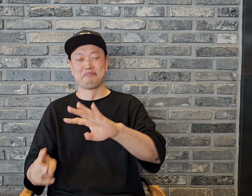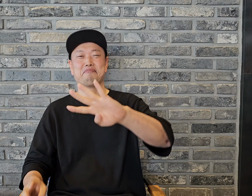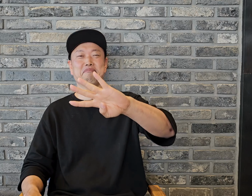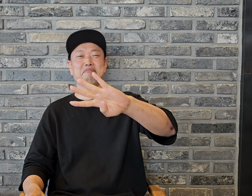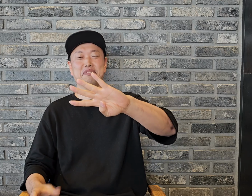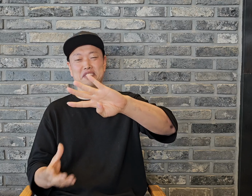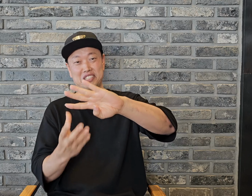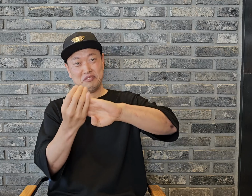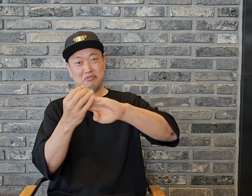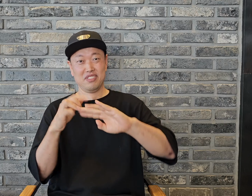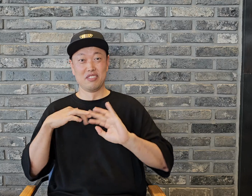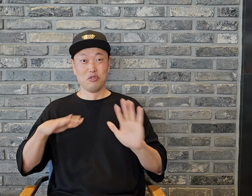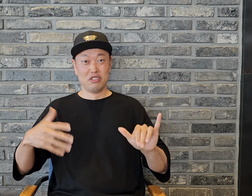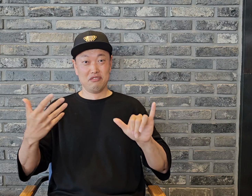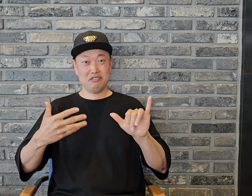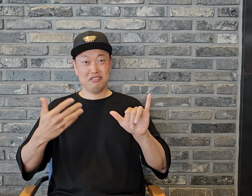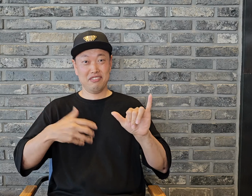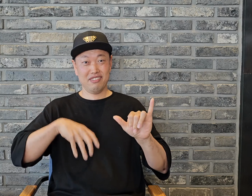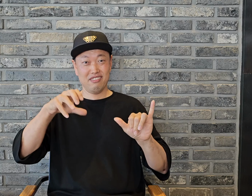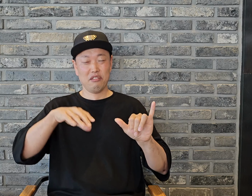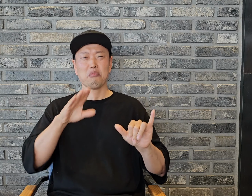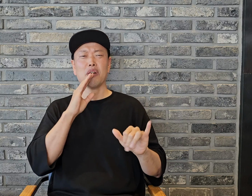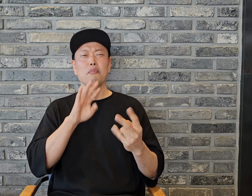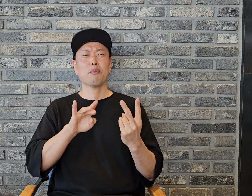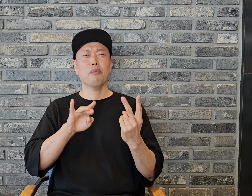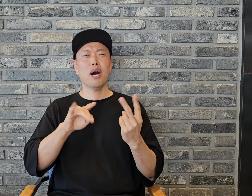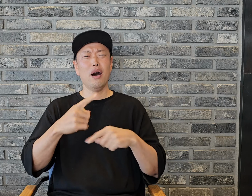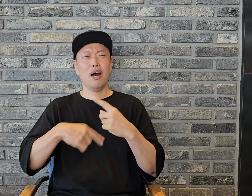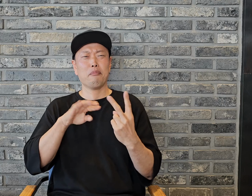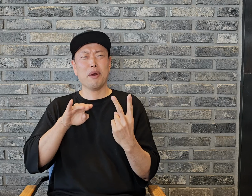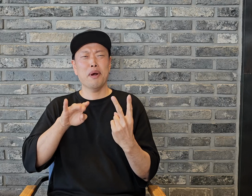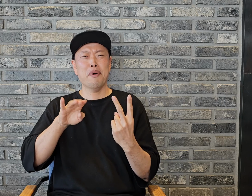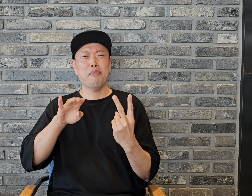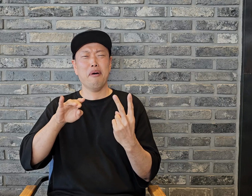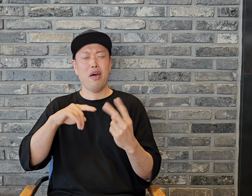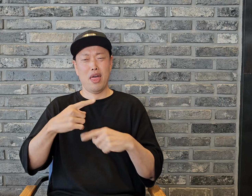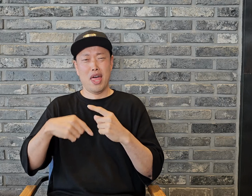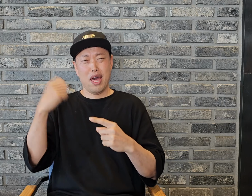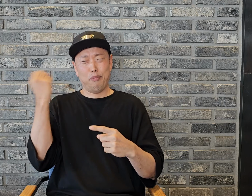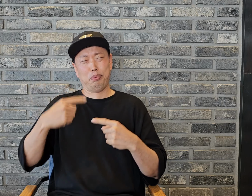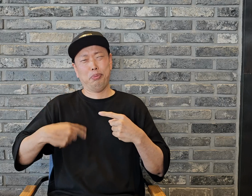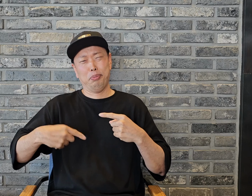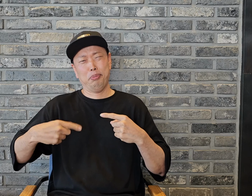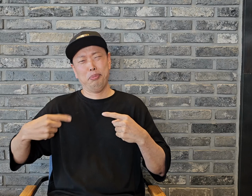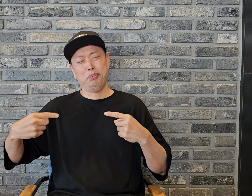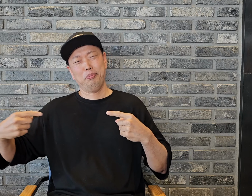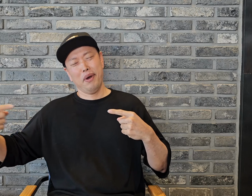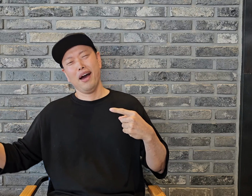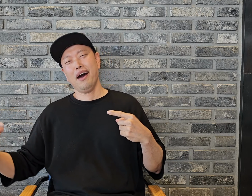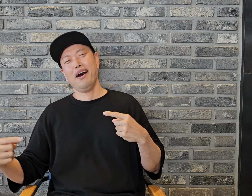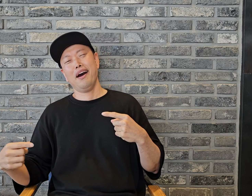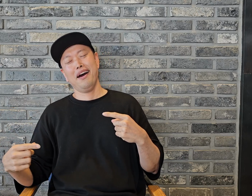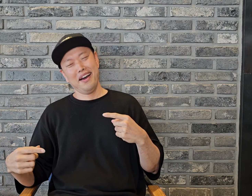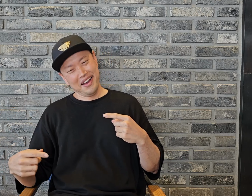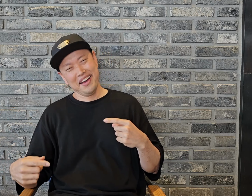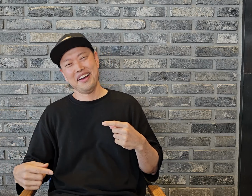大きく4つの意味があります。 また、私のYouTube配信は2倍速で配信されており、 とても速いです。 (本当に) (速い、、、リアル)